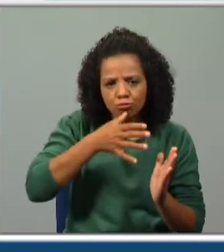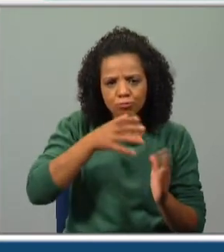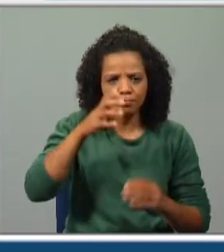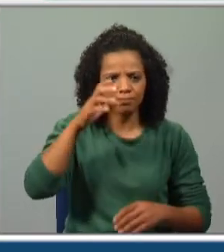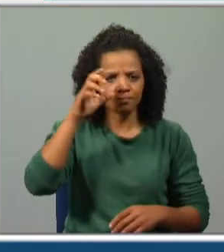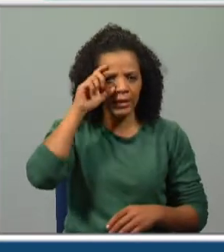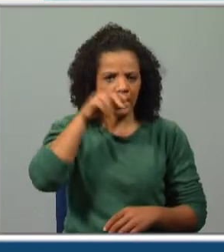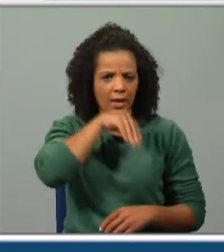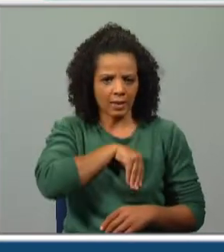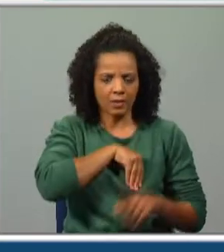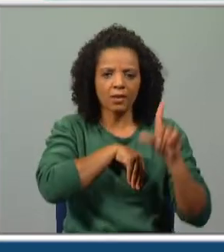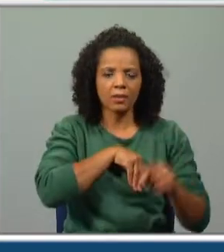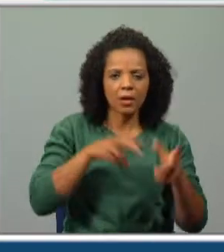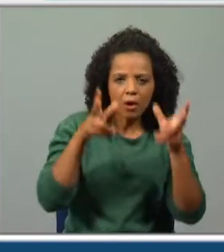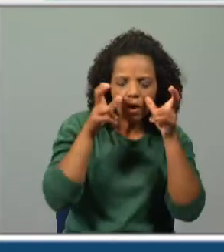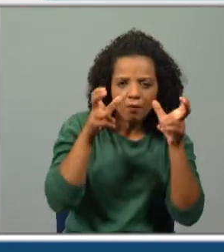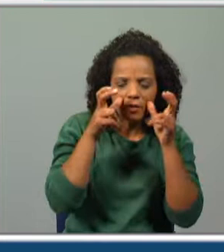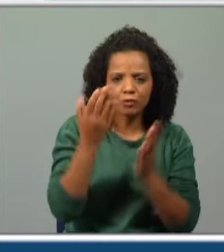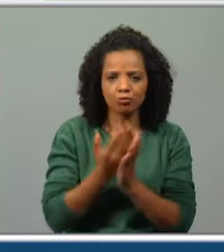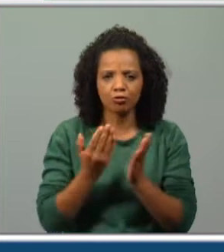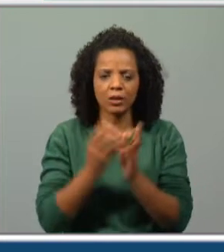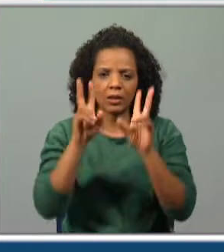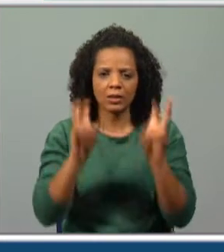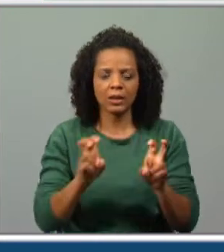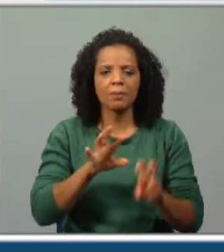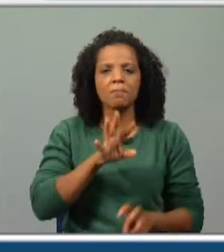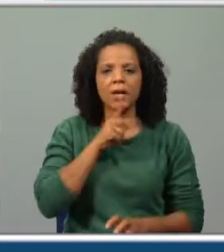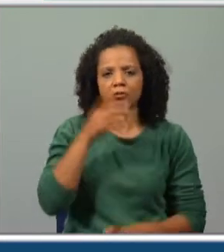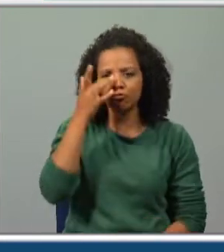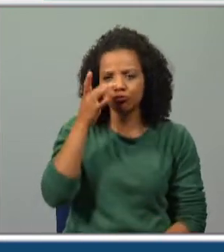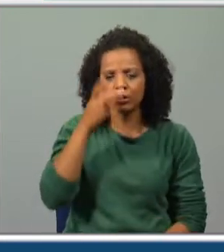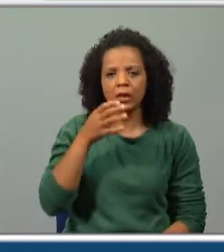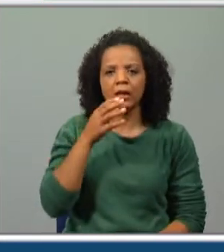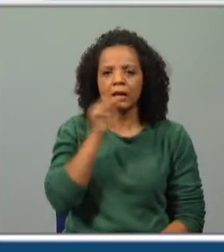também ouvir e analisar um ser do tema mãe negra de pau de Carvalho e conhecer 也聽和分析主題的存在pau de Carvalho 的黑人母親和會議